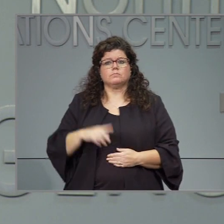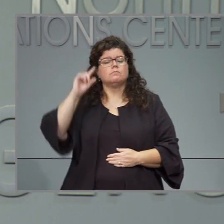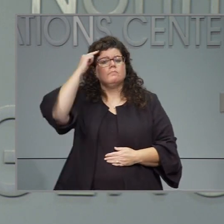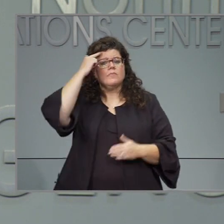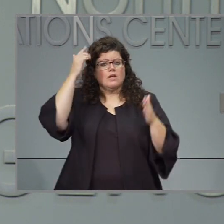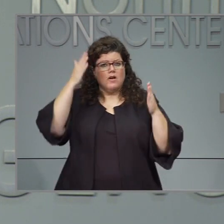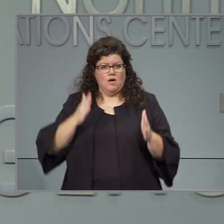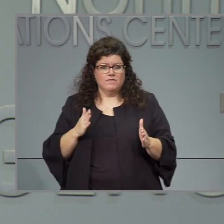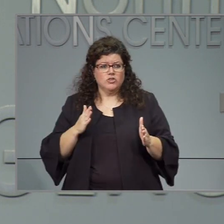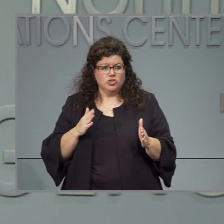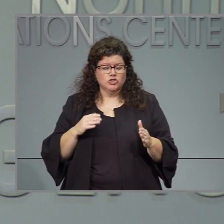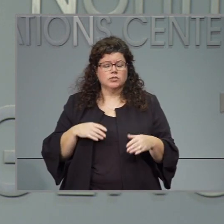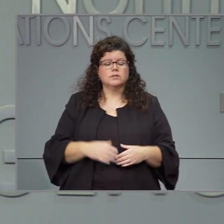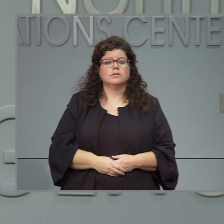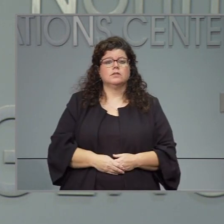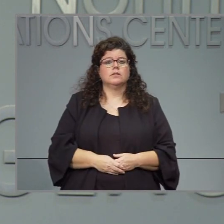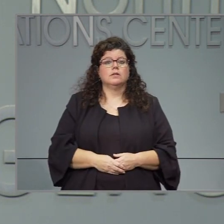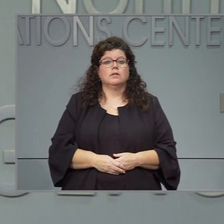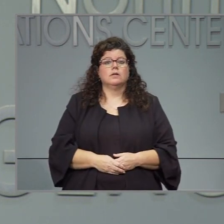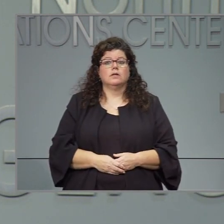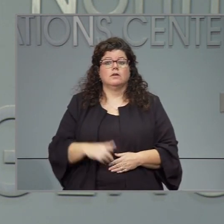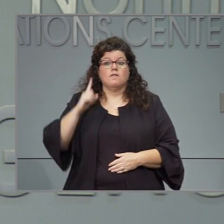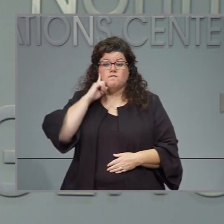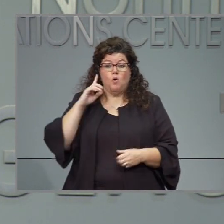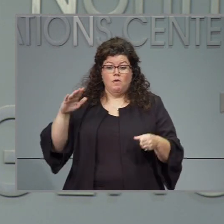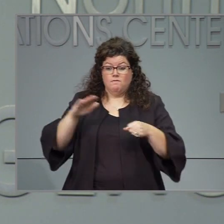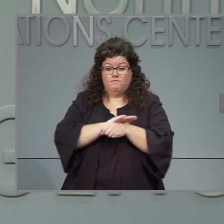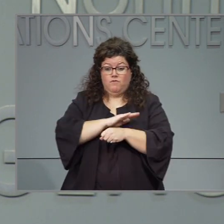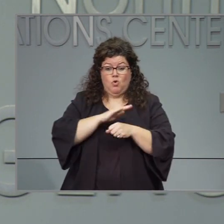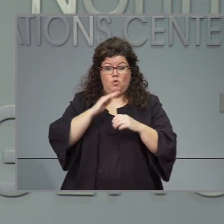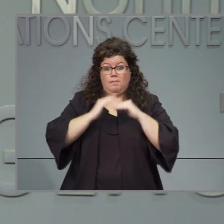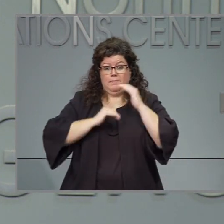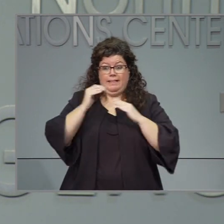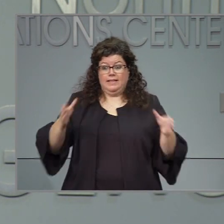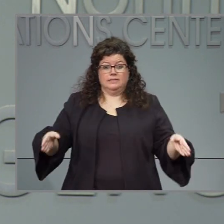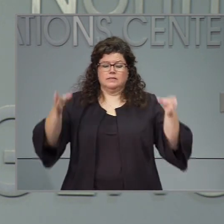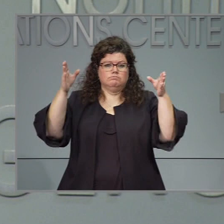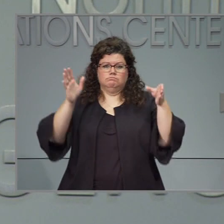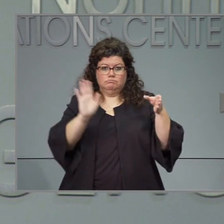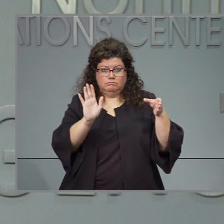Sí es treinta por ciento por pantalla de cine.